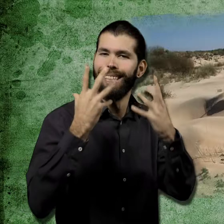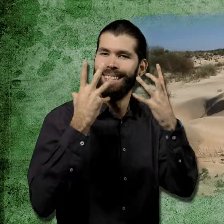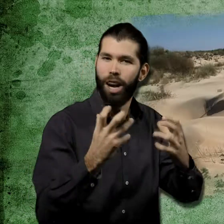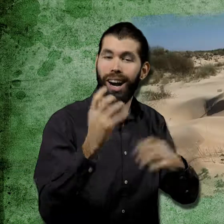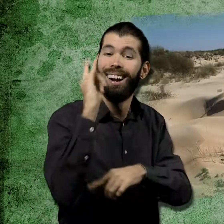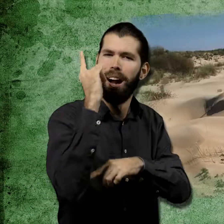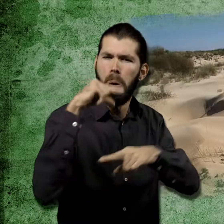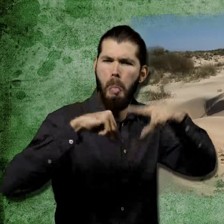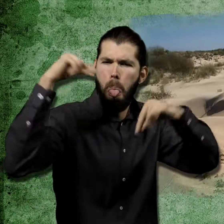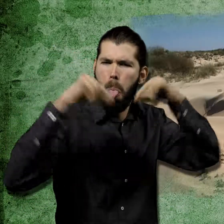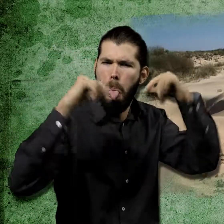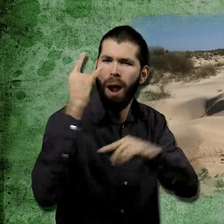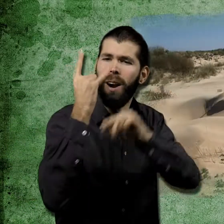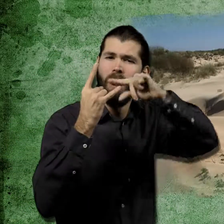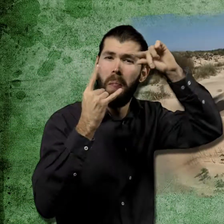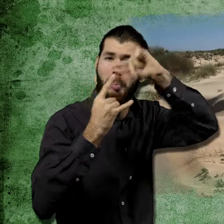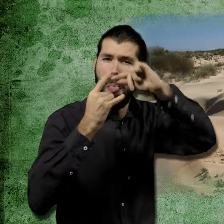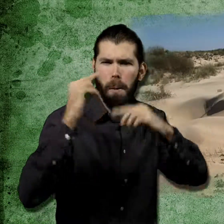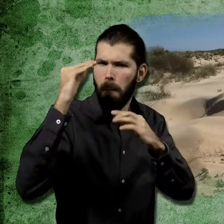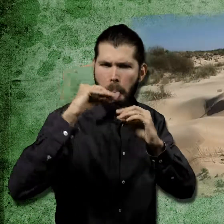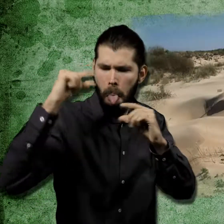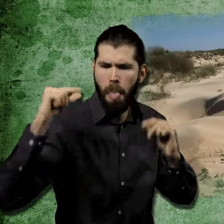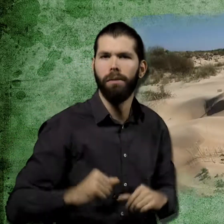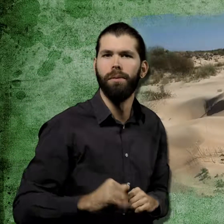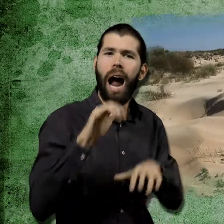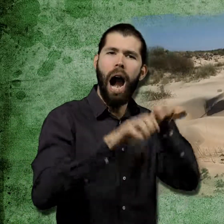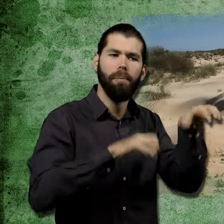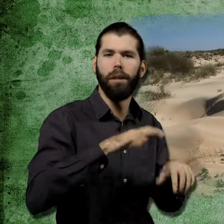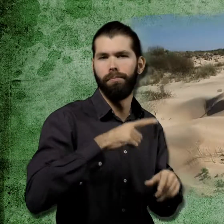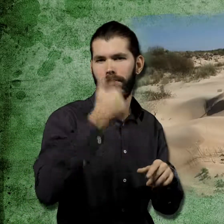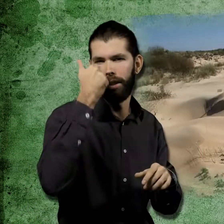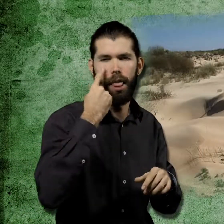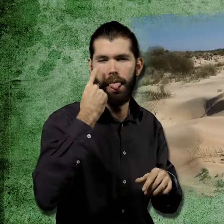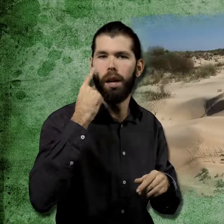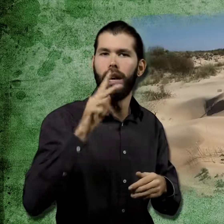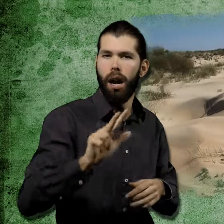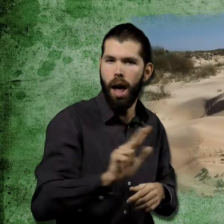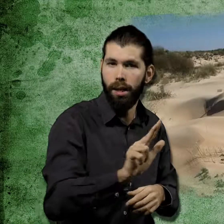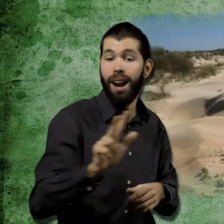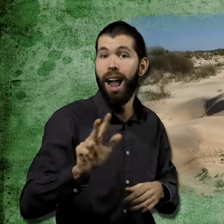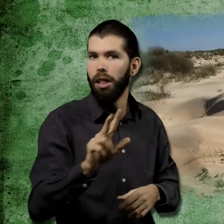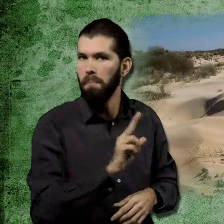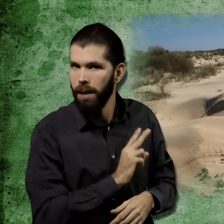la sanguinària blanca, el plantatge de mar, el borró o el jull de platja. Com a vertebrats, destaca el sargantaner gros,